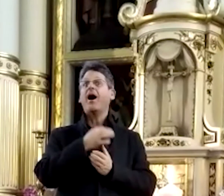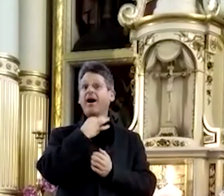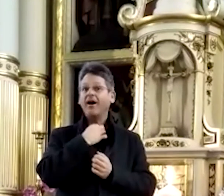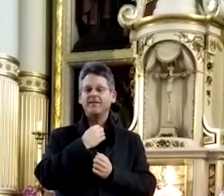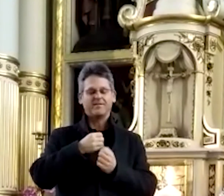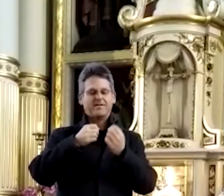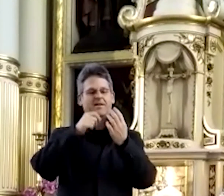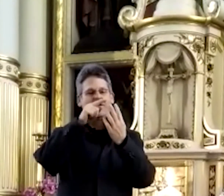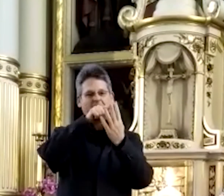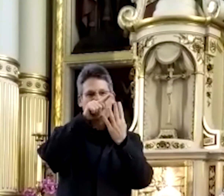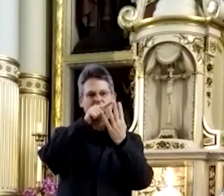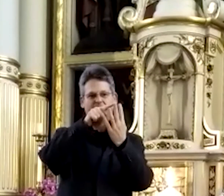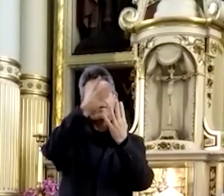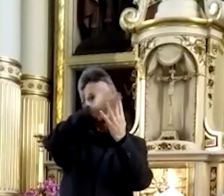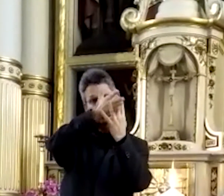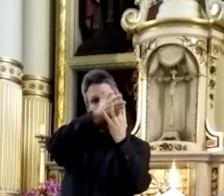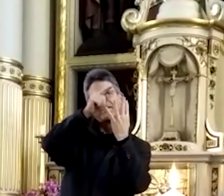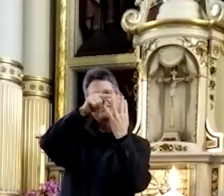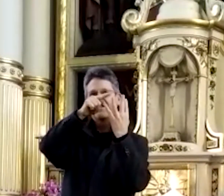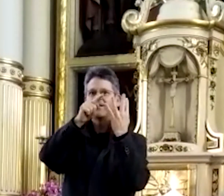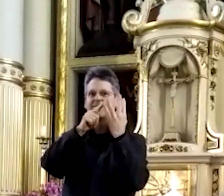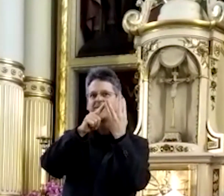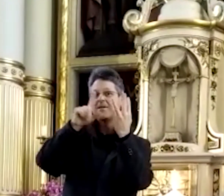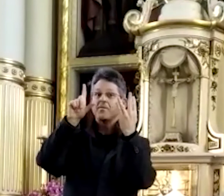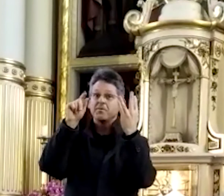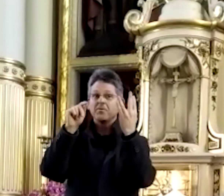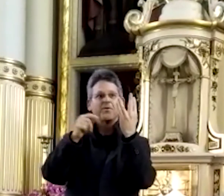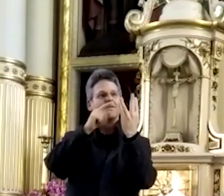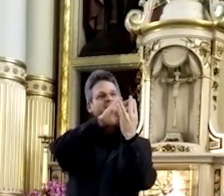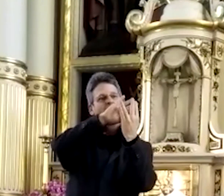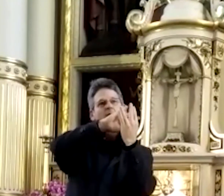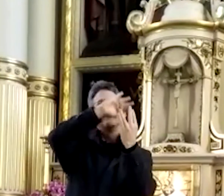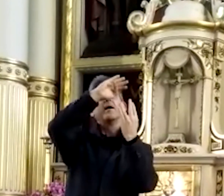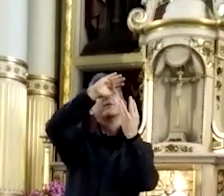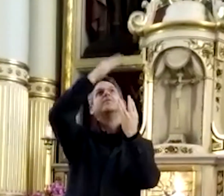Am heutigen dritten Advent haben wir schon die Hälfte der Vorbereitungszeit auf Weihnachten geschafft